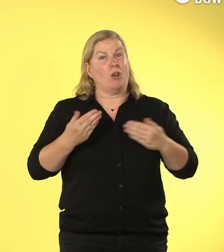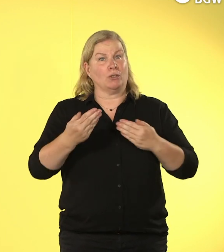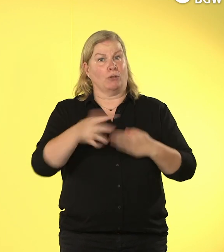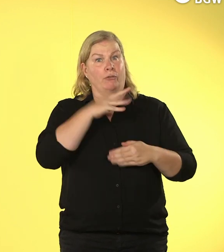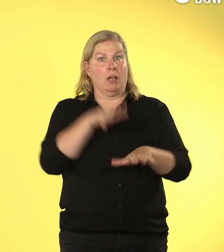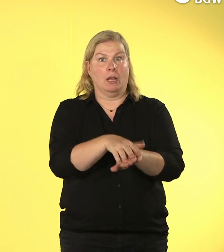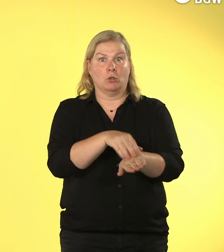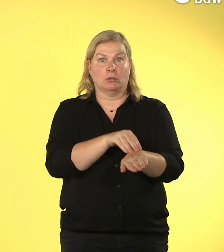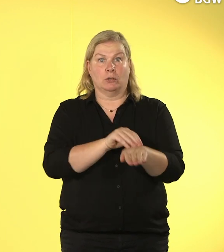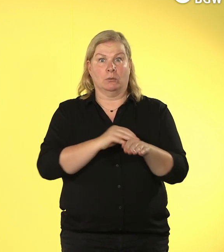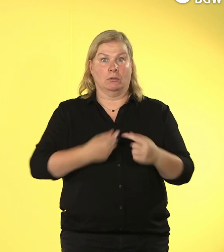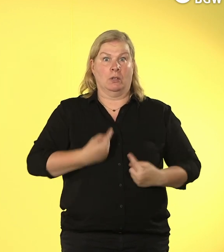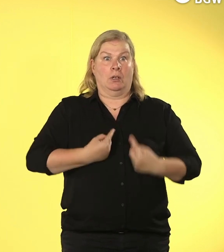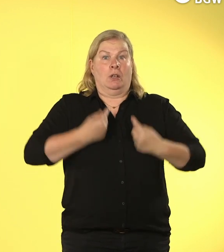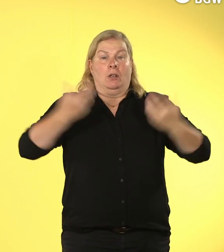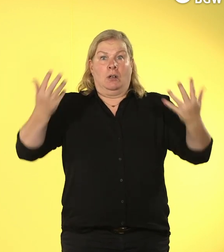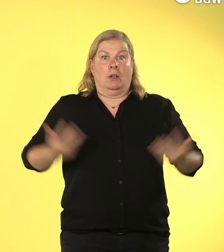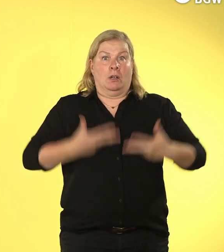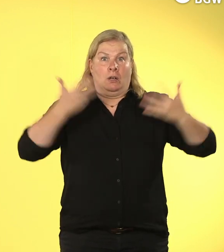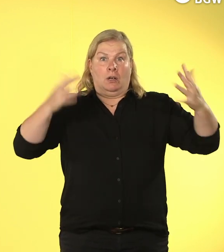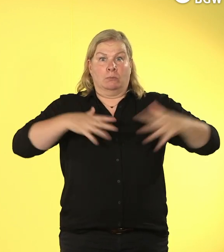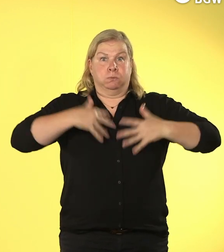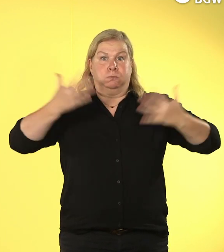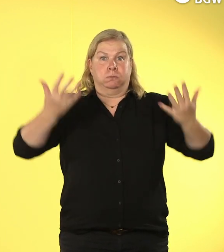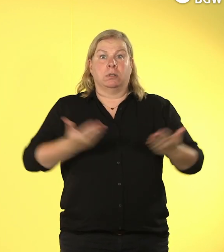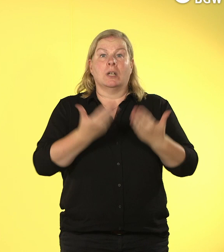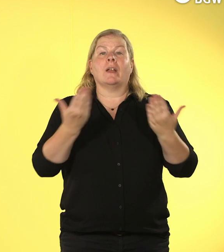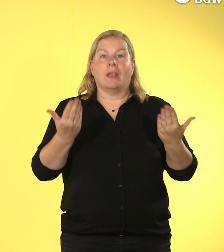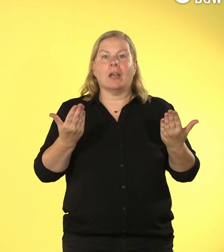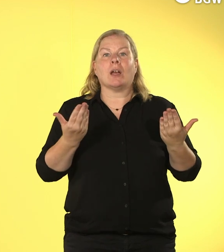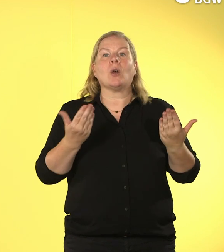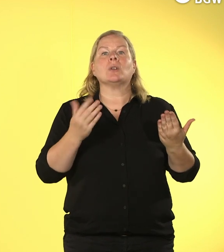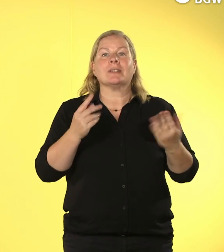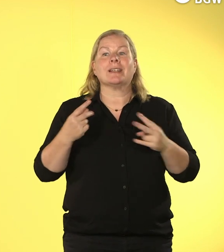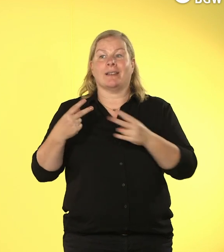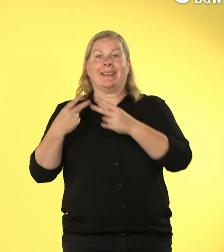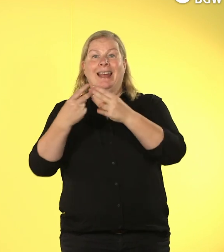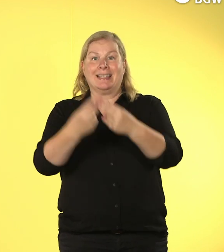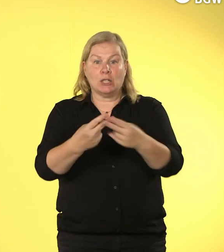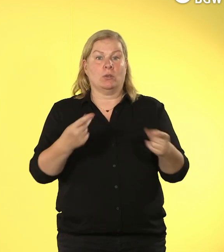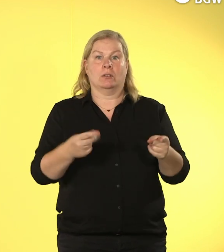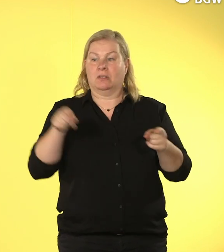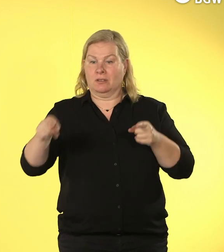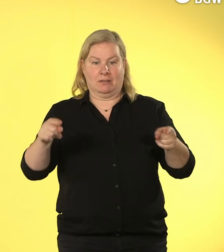und durch die Generationen geprägt durch verschiedene Haltungen.